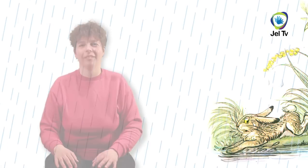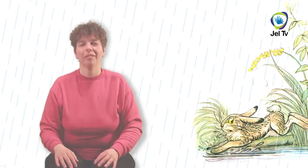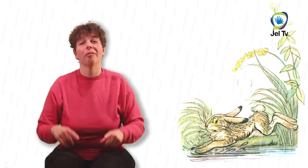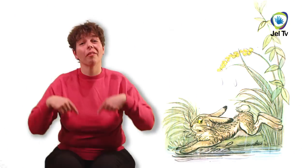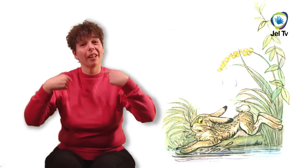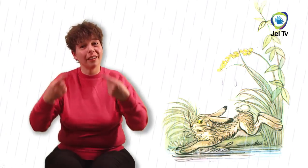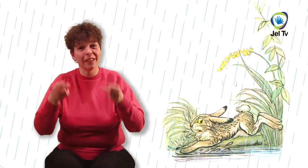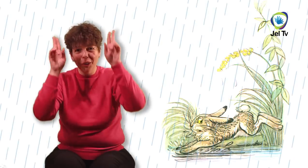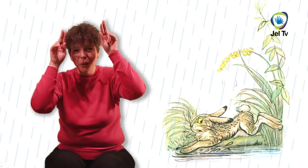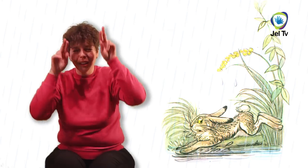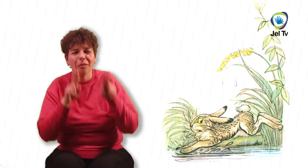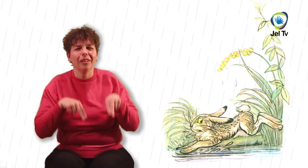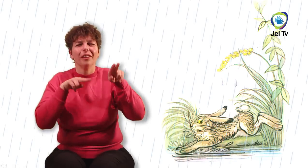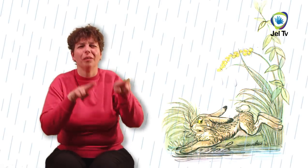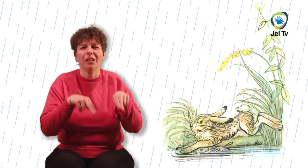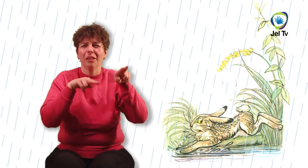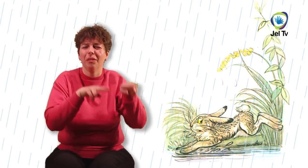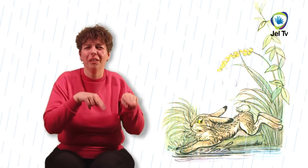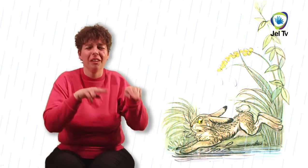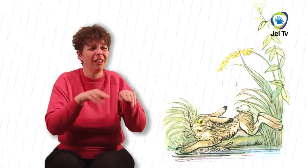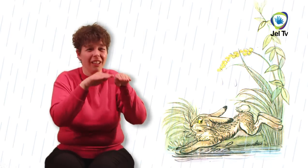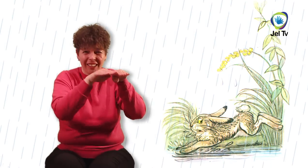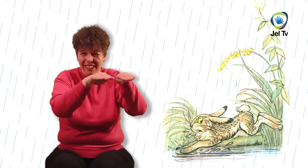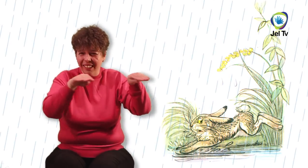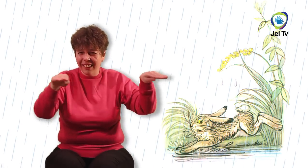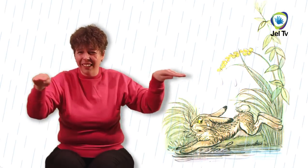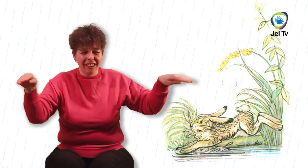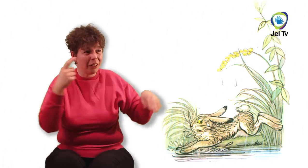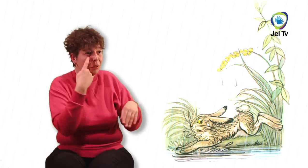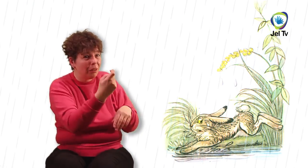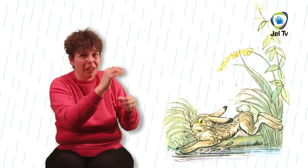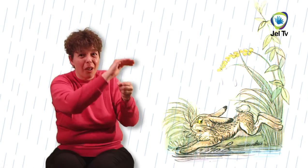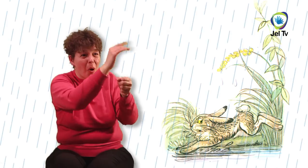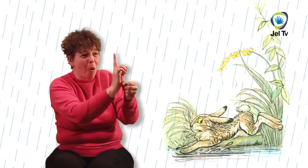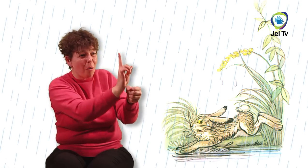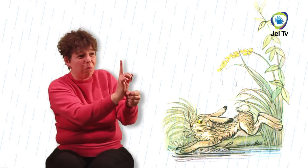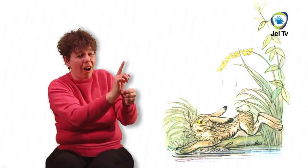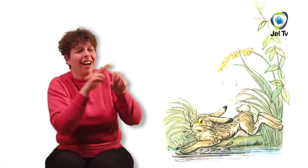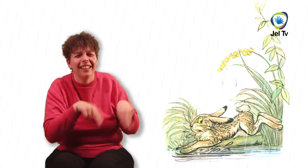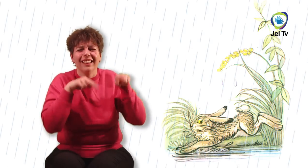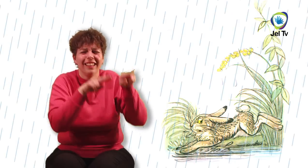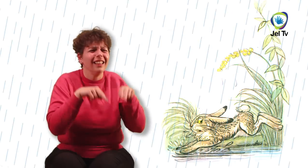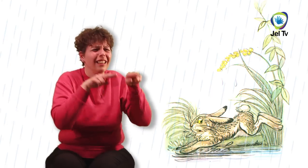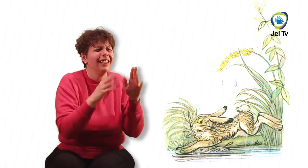Nyúl ugrott ki a tisztásra, és meglátta a gombát.